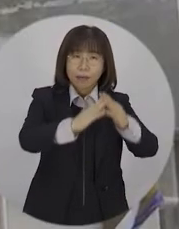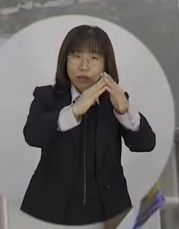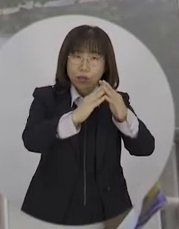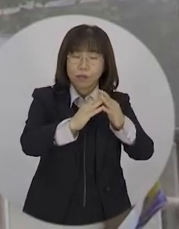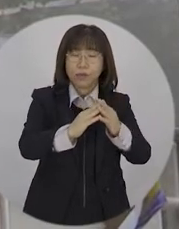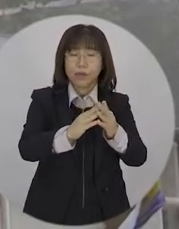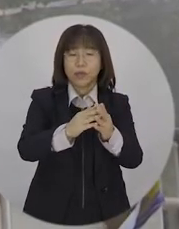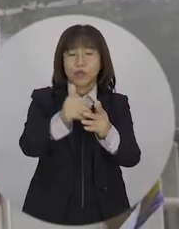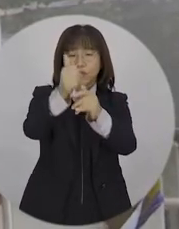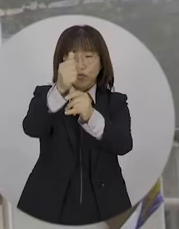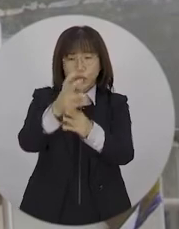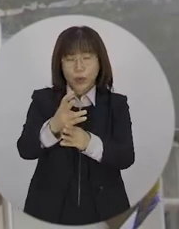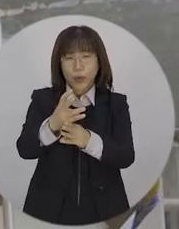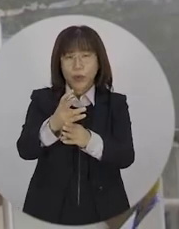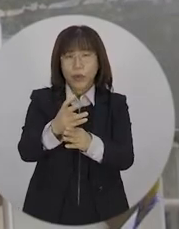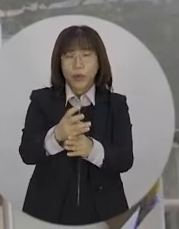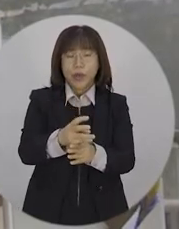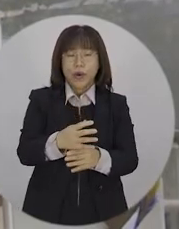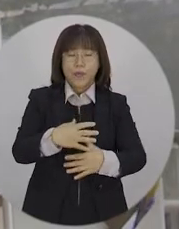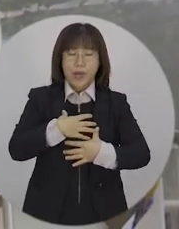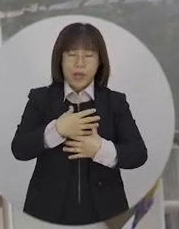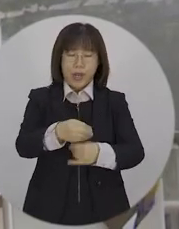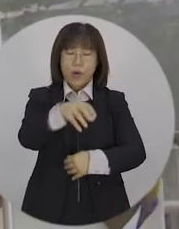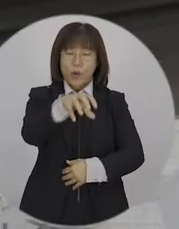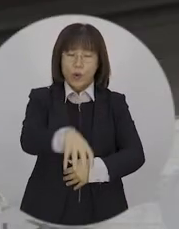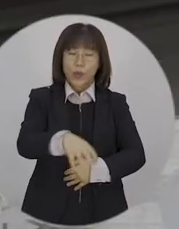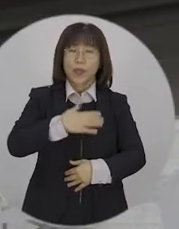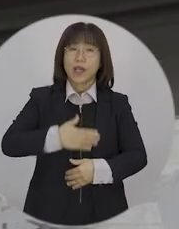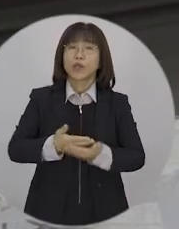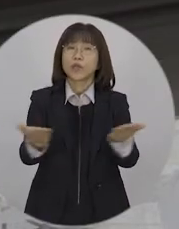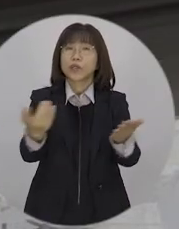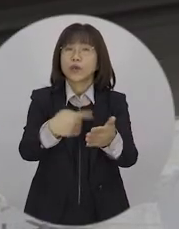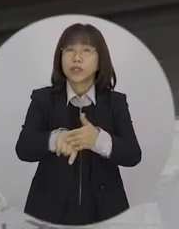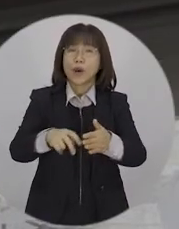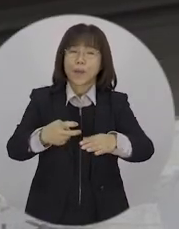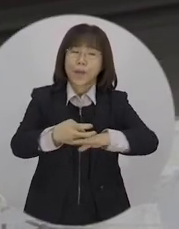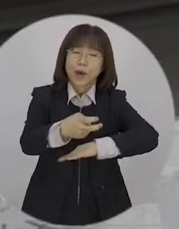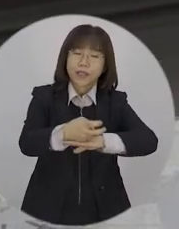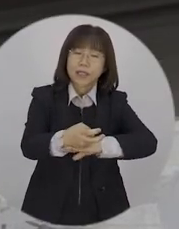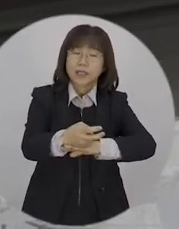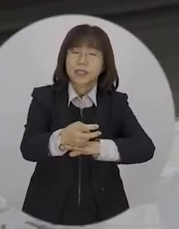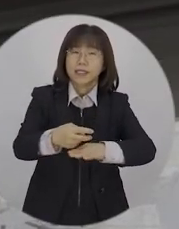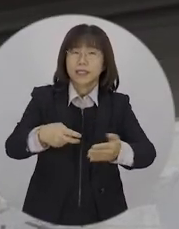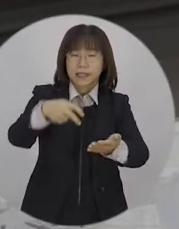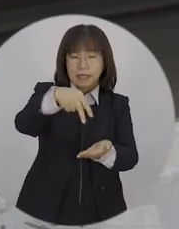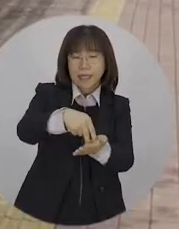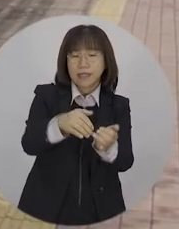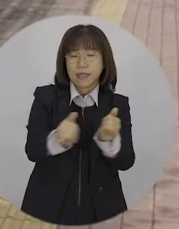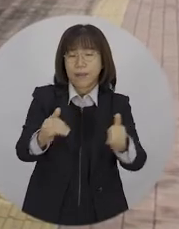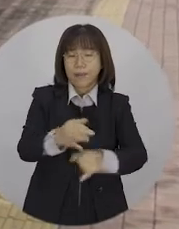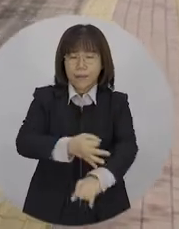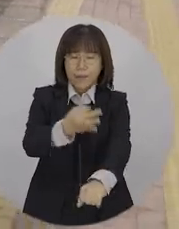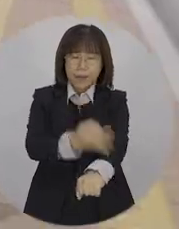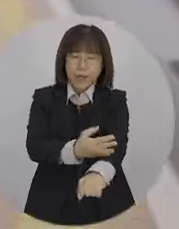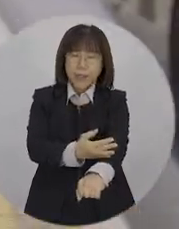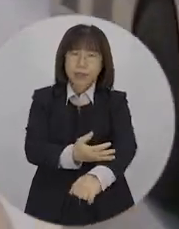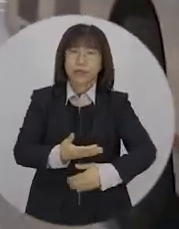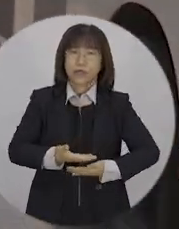dengan memasang papan alamat objek di 503 halte bus agar warga dapat mengetahui lokasi dengan nyaman dan akurat.